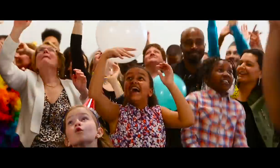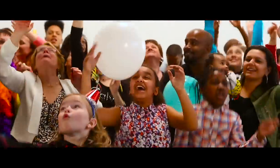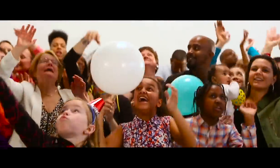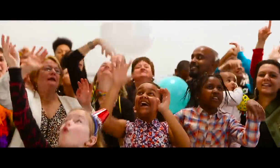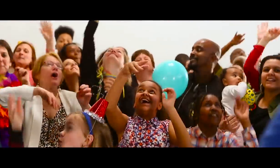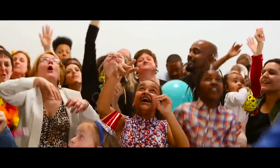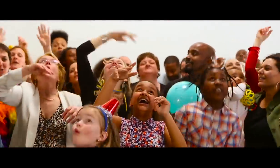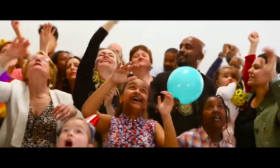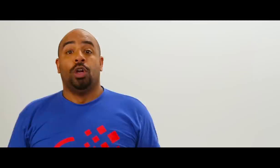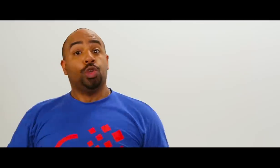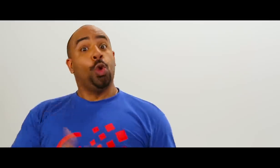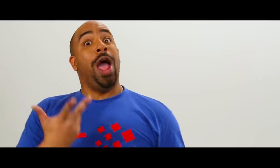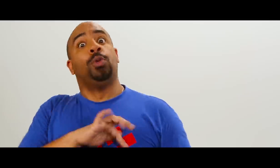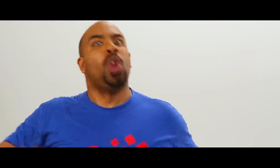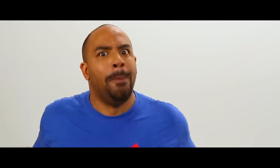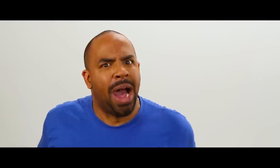alors !! tu aimes ou tu aimes pas ?